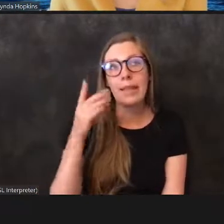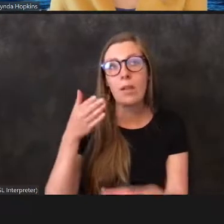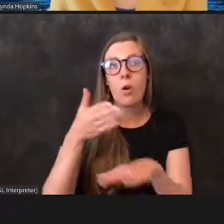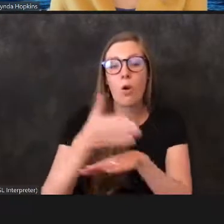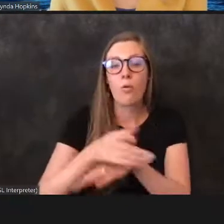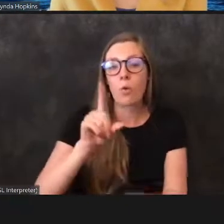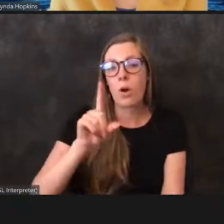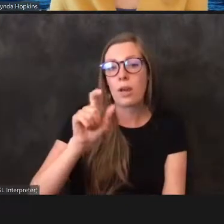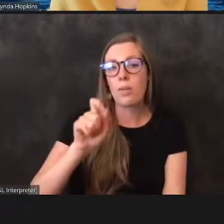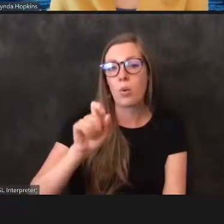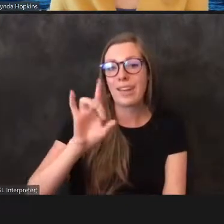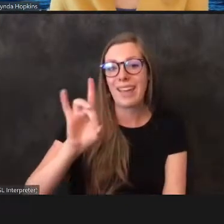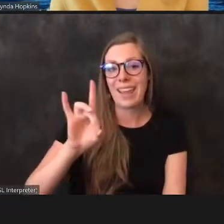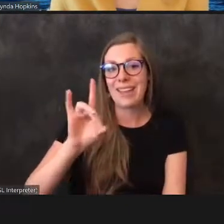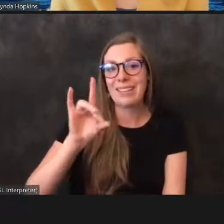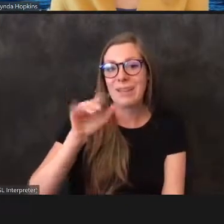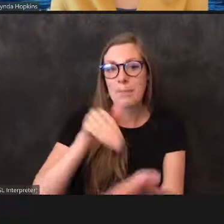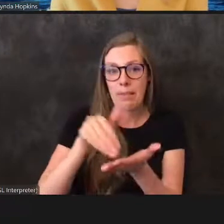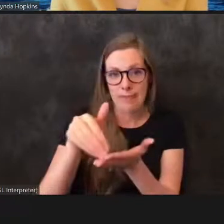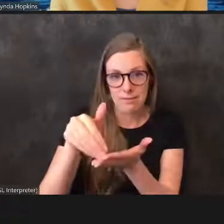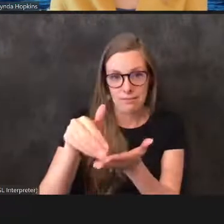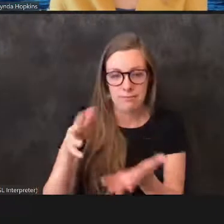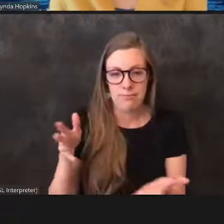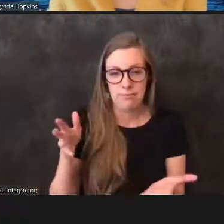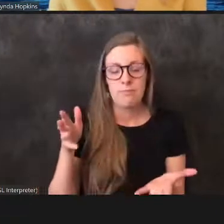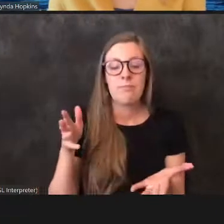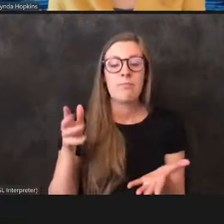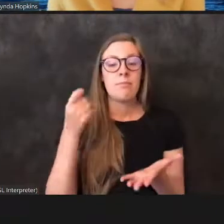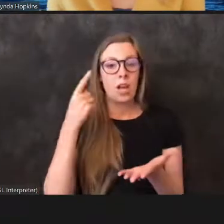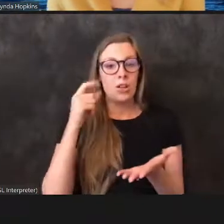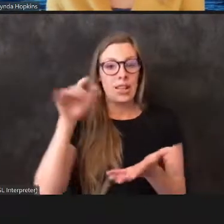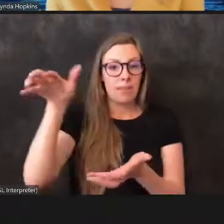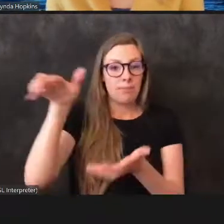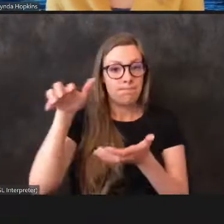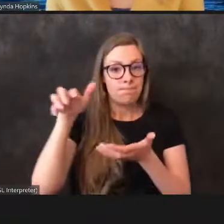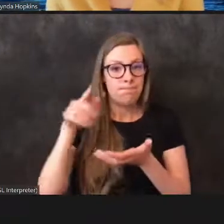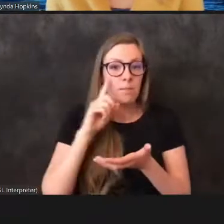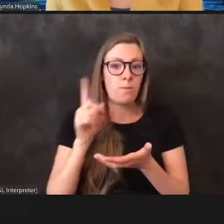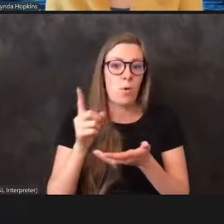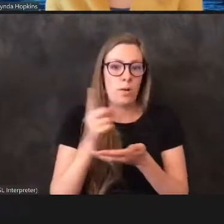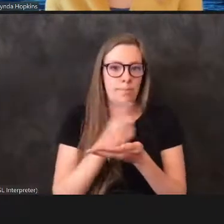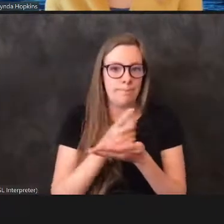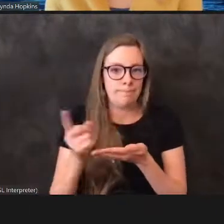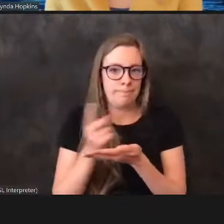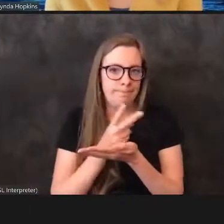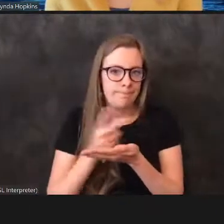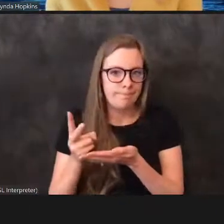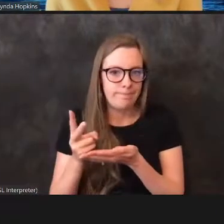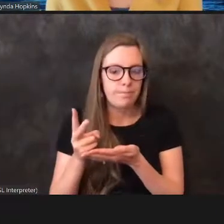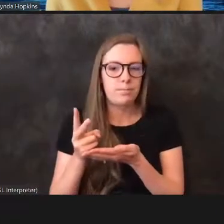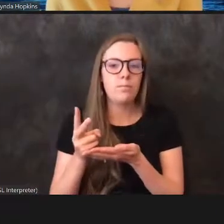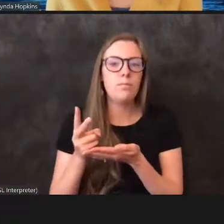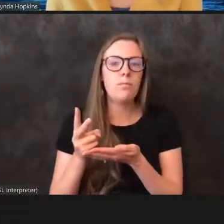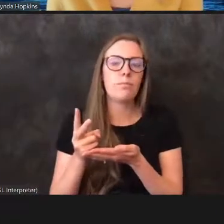más de punto 8 o más esas ocasiones para esa semana y en dos semanas y en el futuro